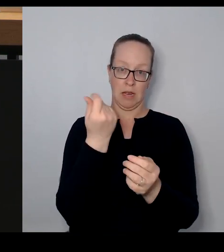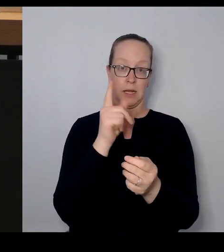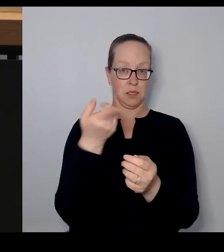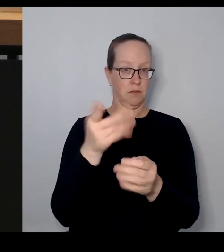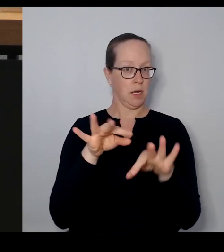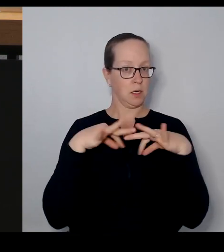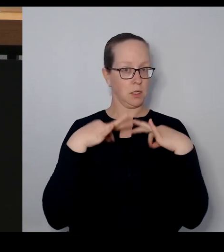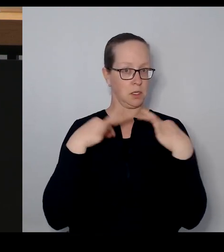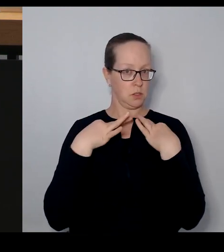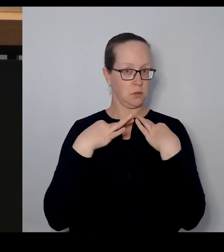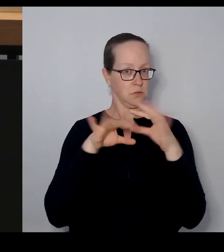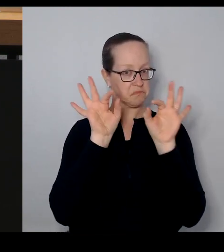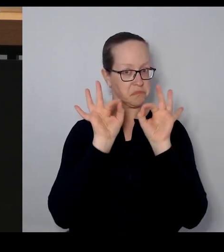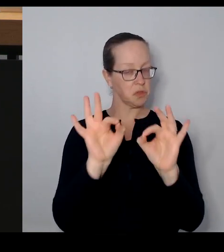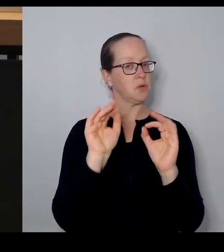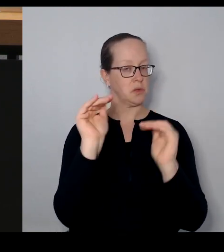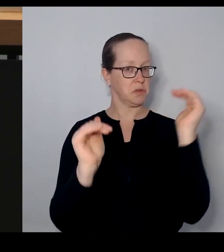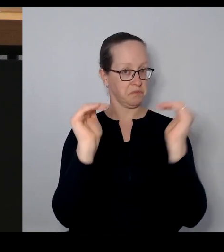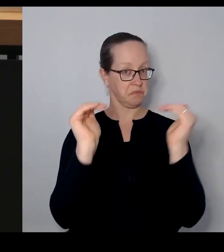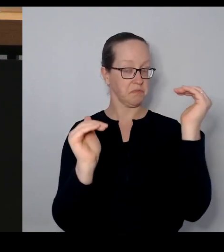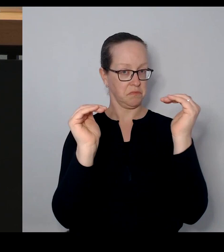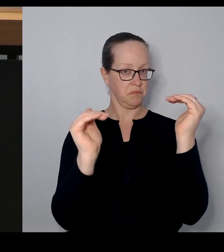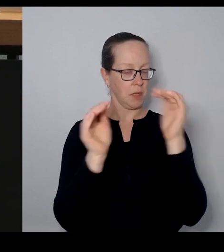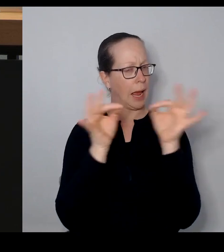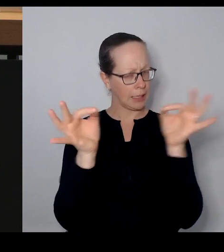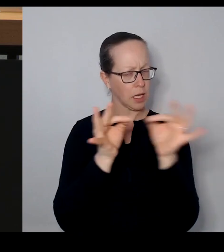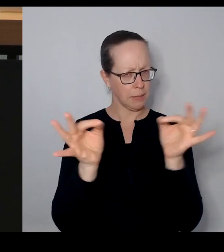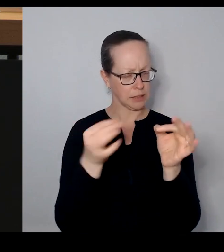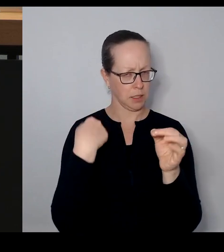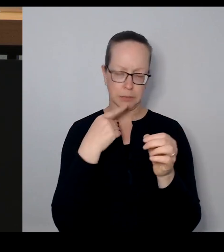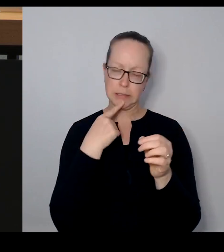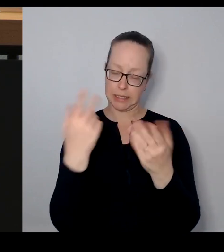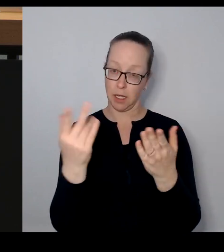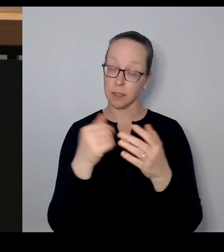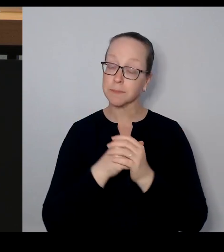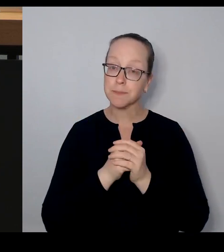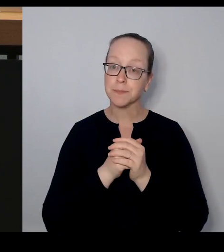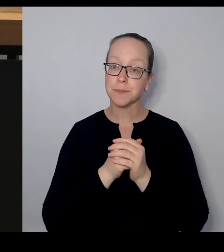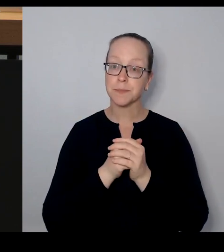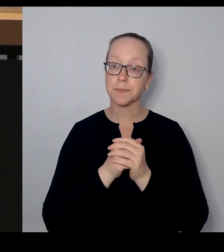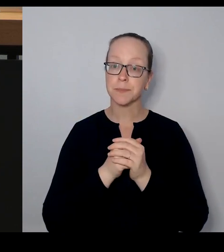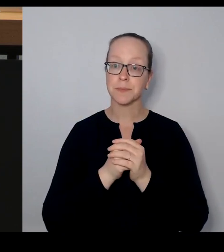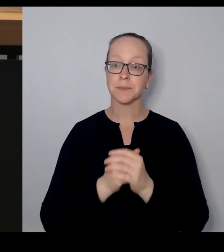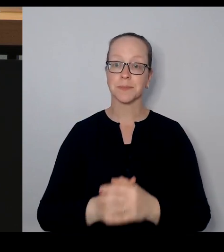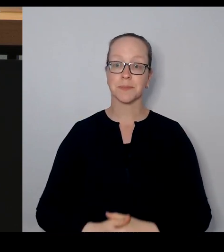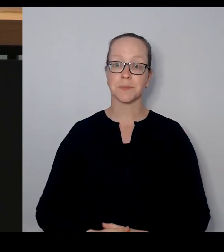Und ja, da ist noch eine große Aufgabe vor uns. Und ja, wir wollen uns dieser Aufgabe stellen.